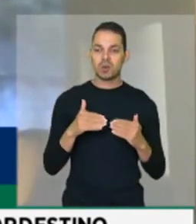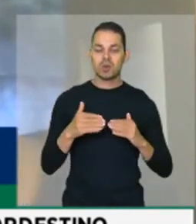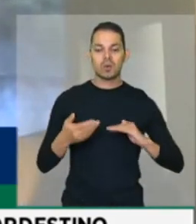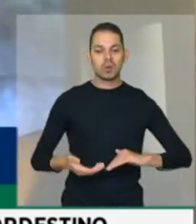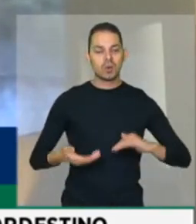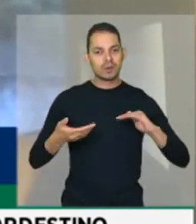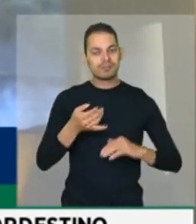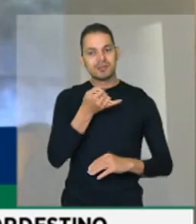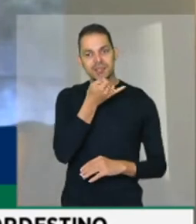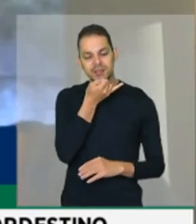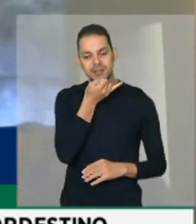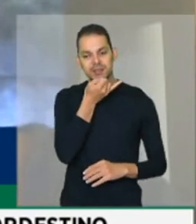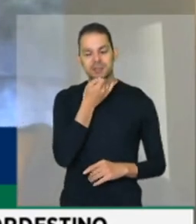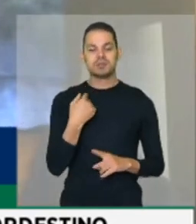DO CONGRESSO É LAMENTÁVEL. A GENTE TEM DESFINANCIAMENTO